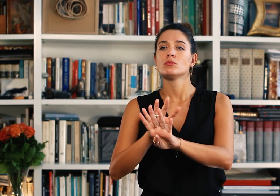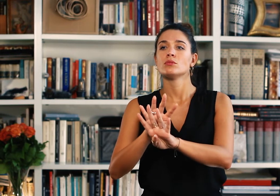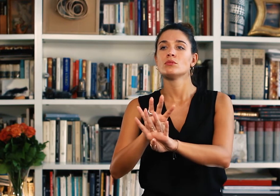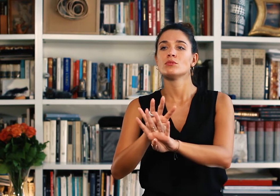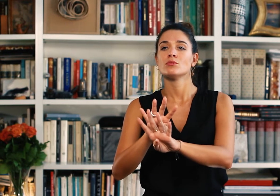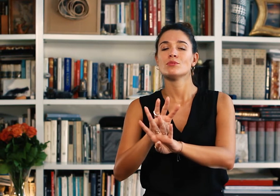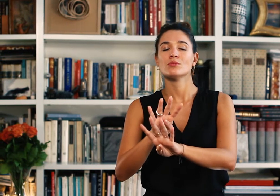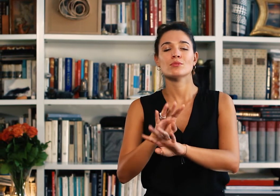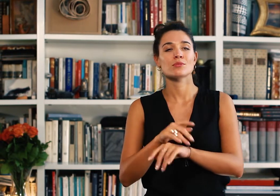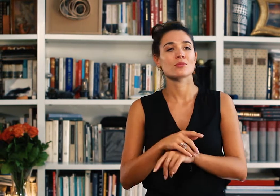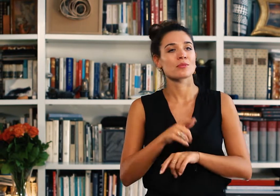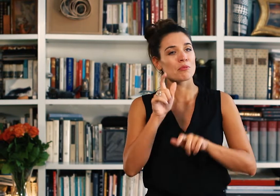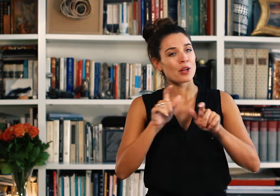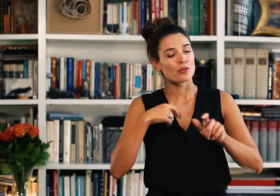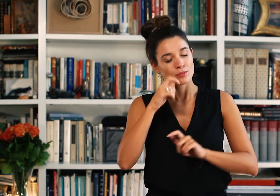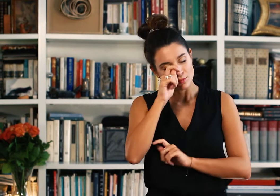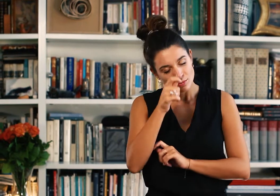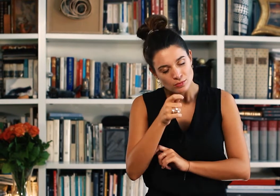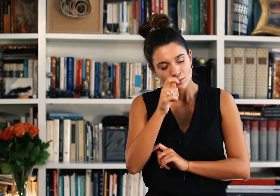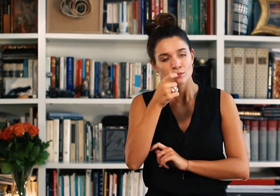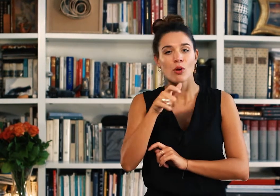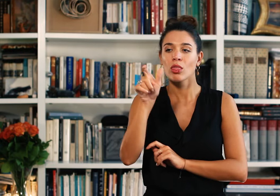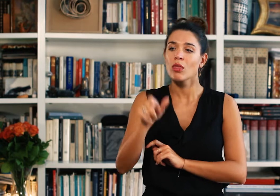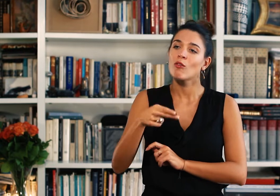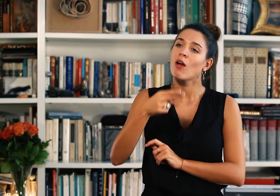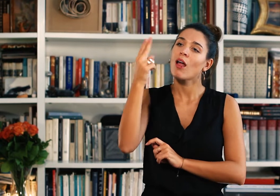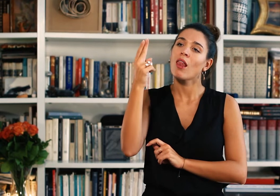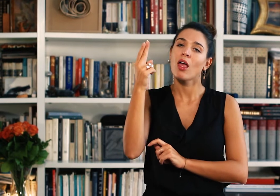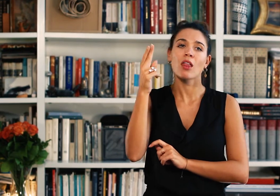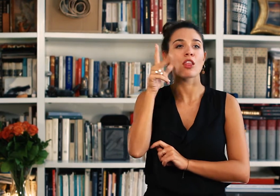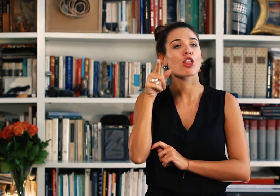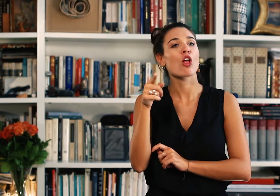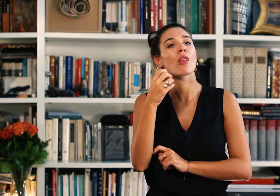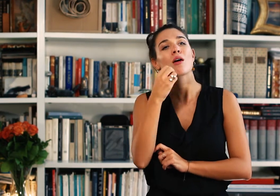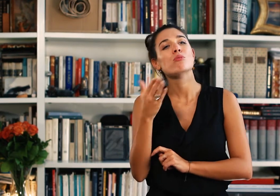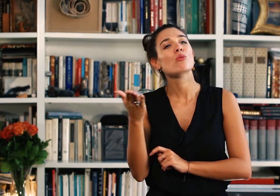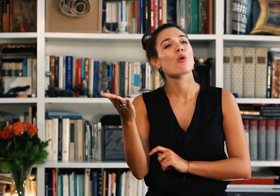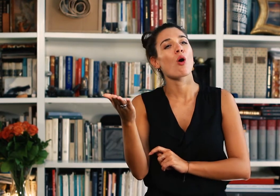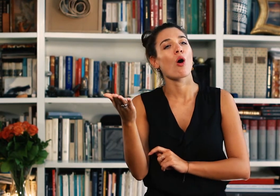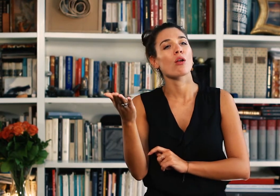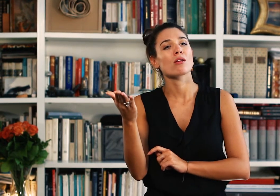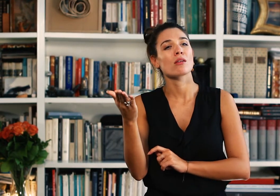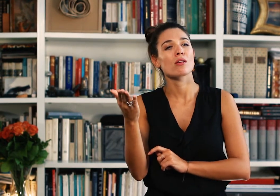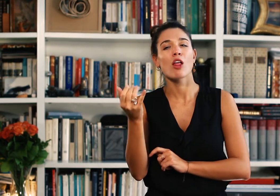perché era una donna lieta che non aveva seminato dolore.